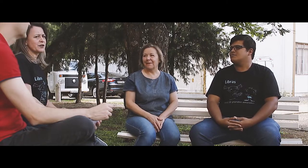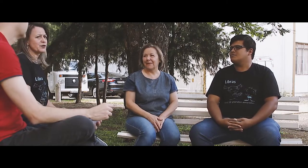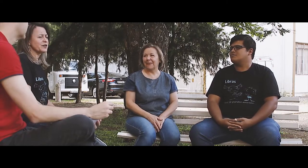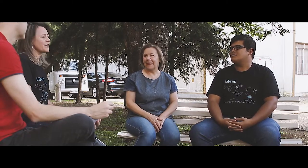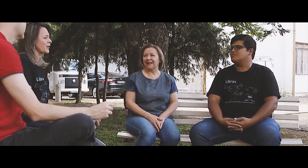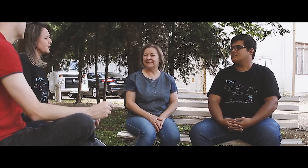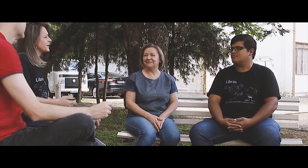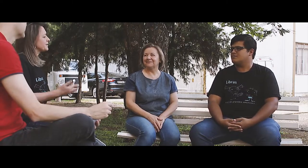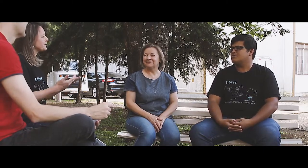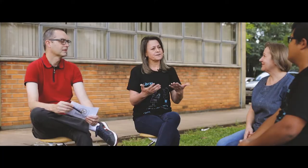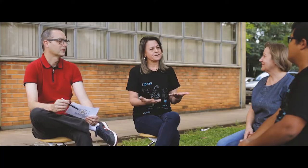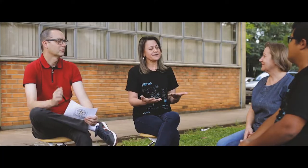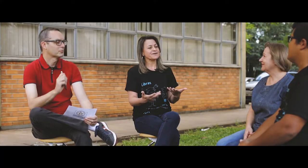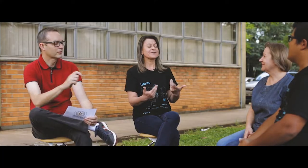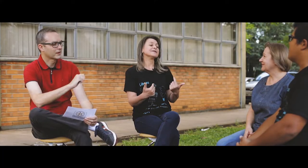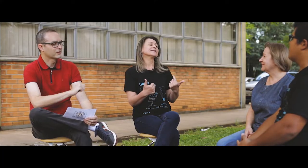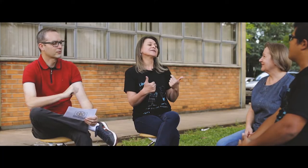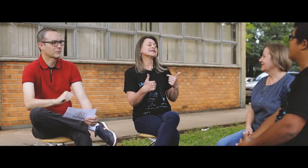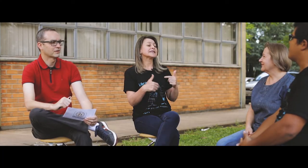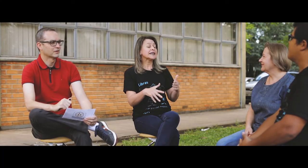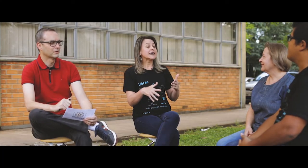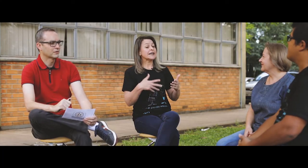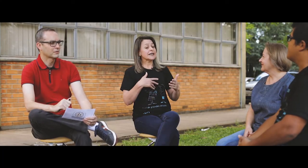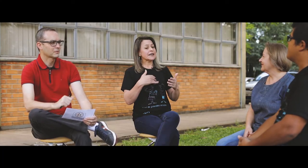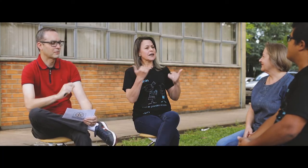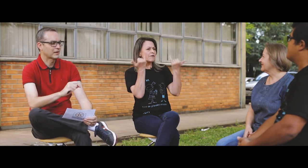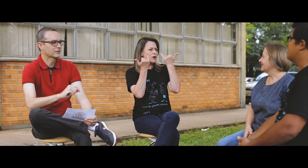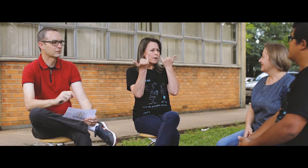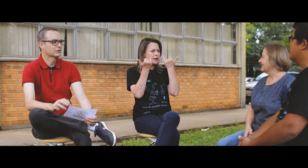falta. Por falar em informação, uma palavra que você